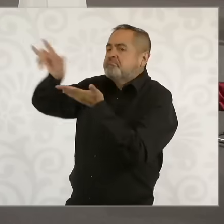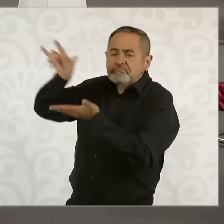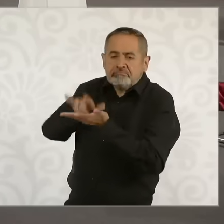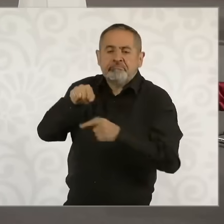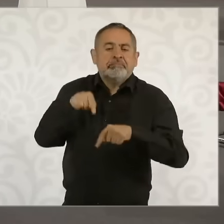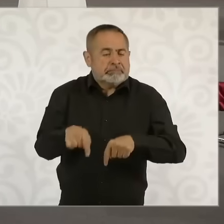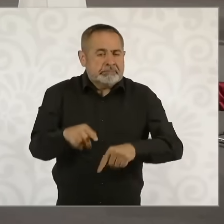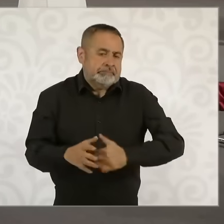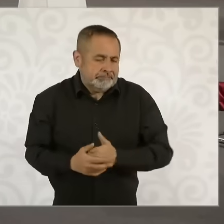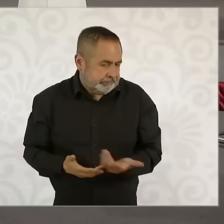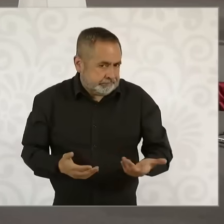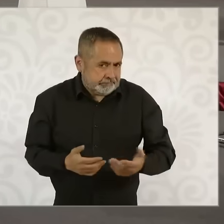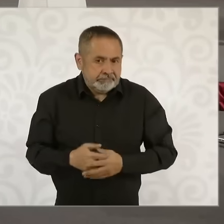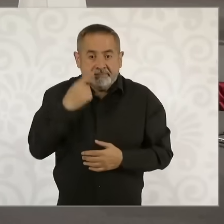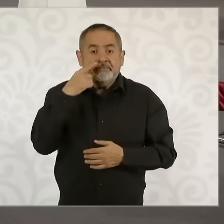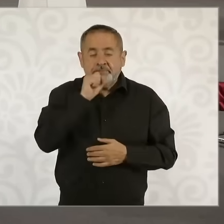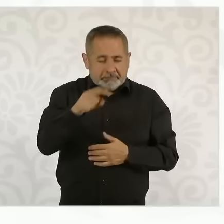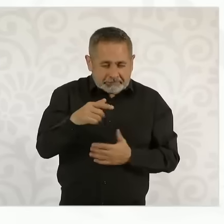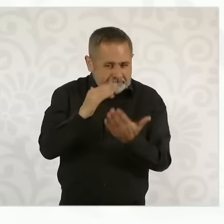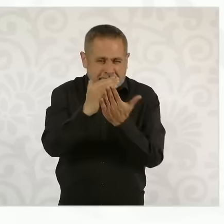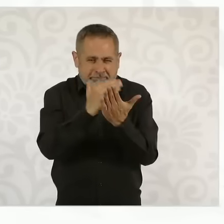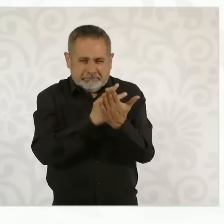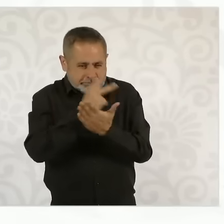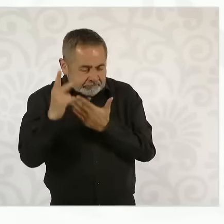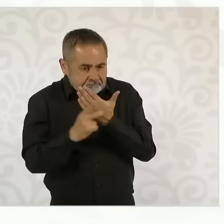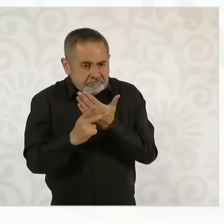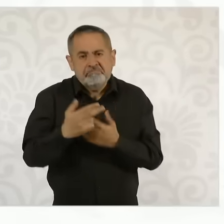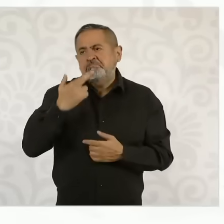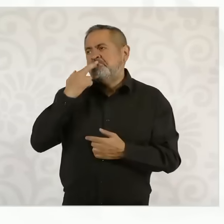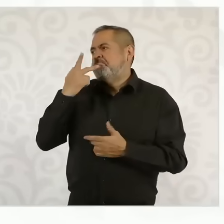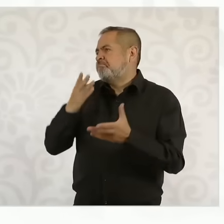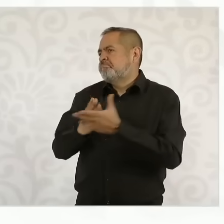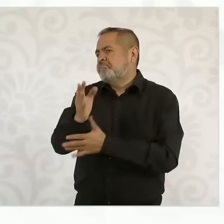su programa Maestro Desarrollo han logrado superar las expectativas de transportación. el primer mes